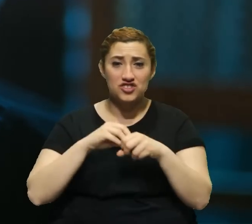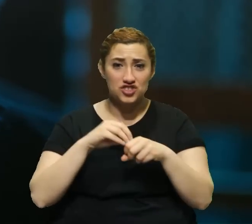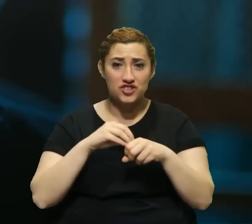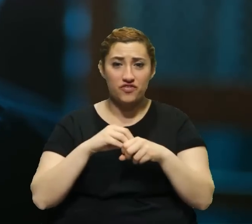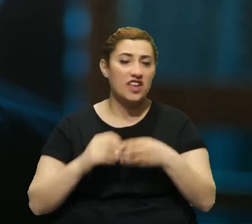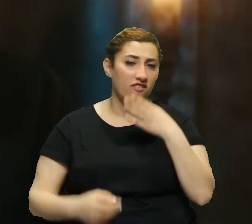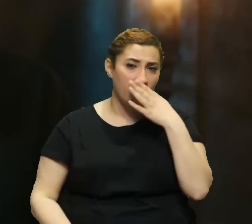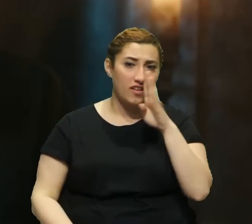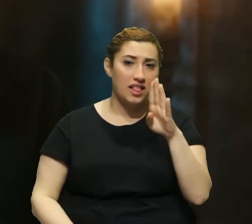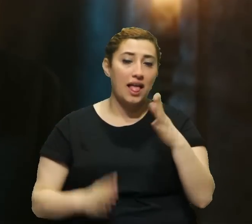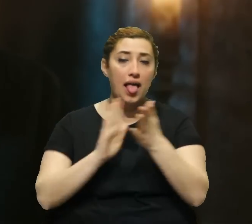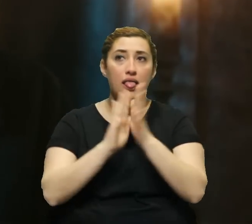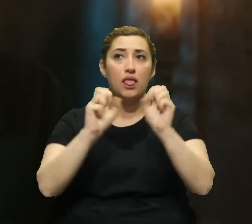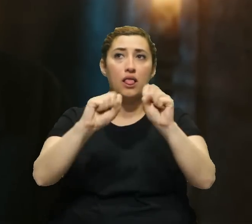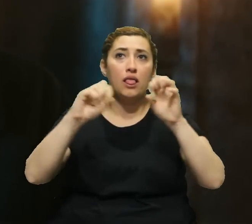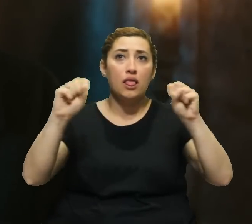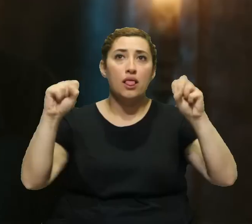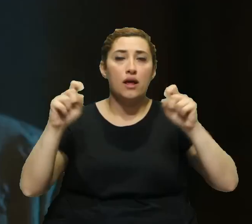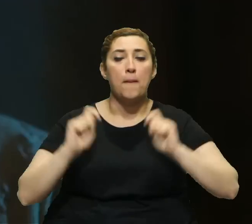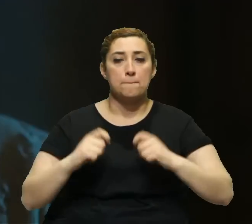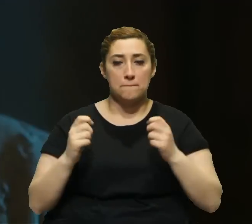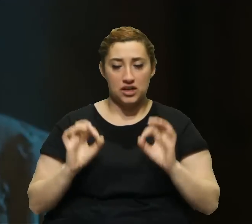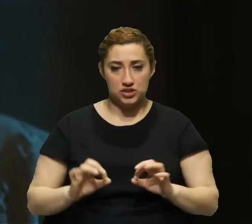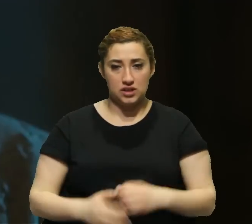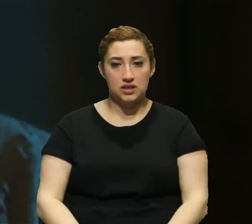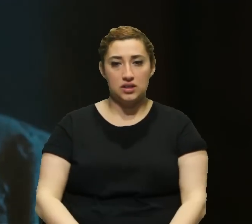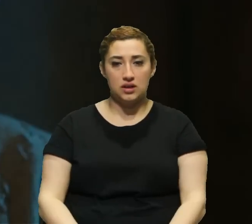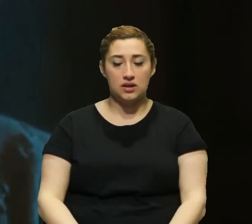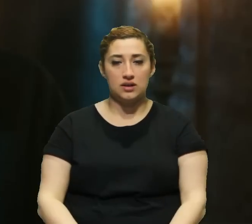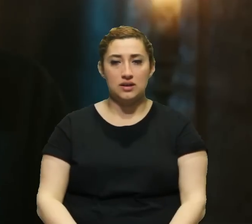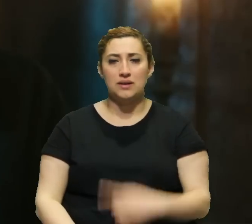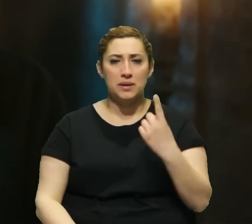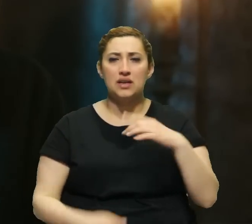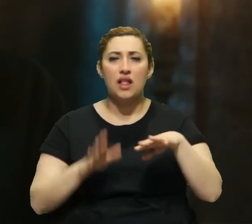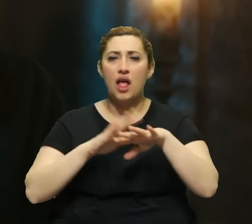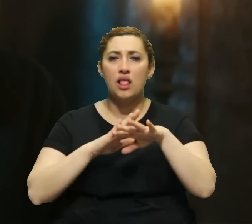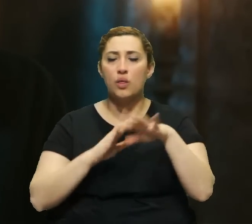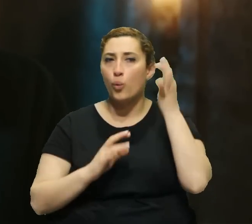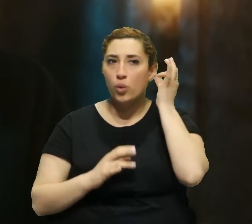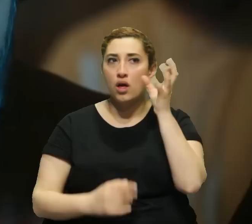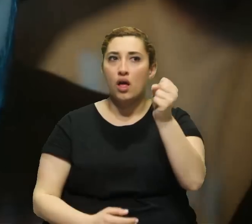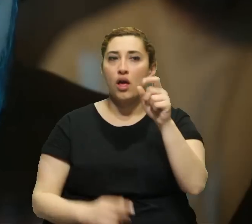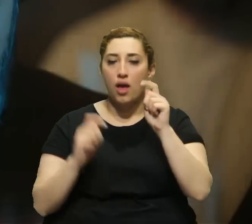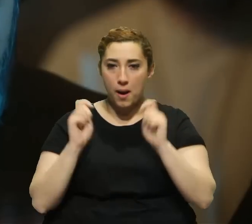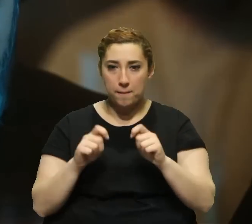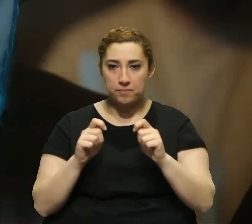...file ellerini sürmeye başladılar. Birisinin eline kulağı geçti.